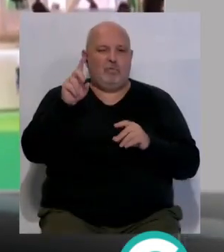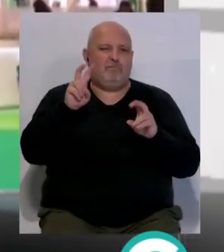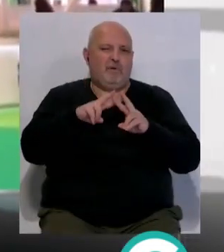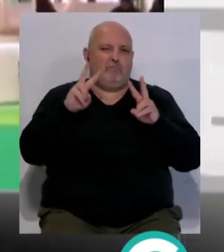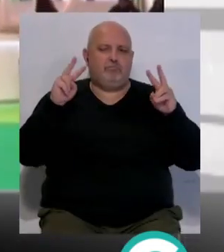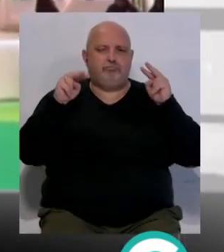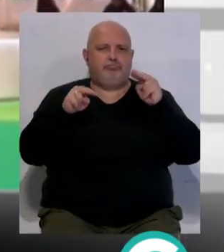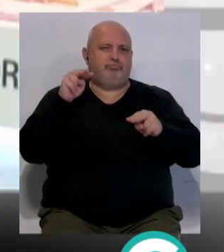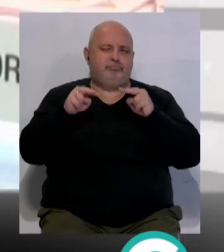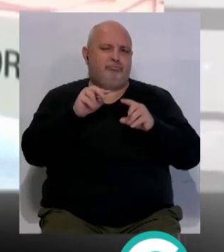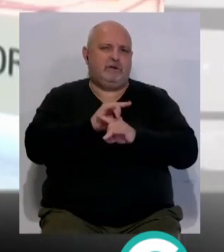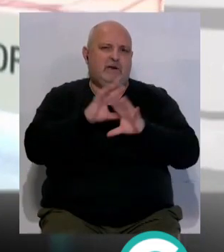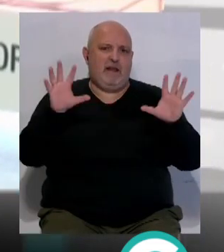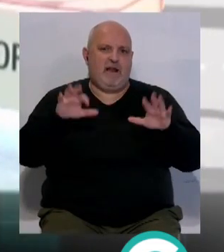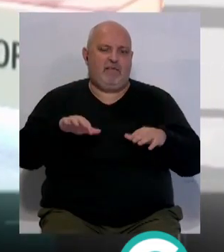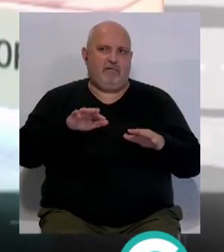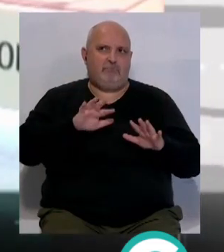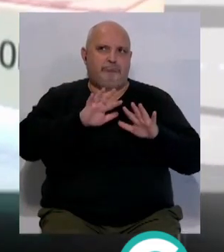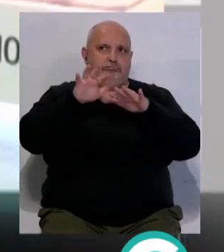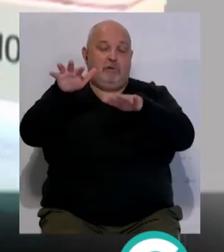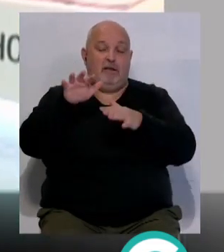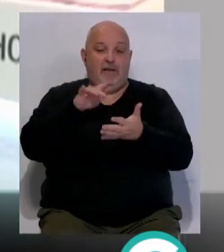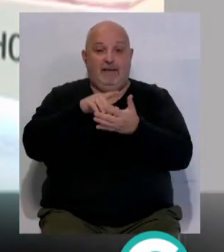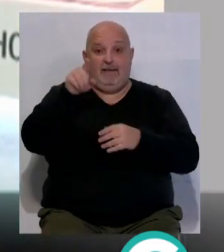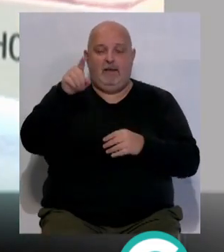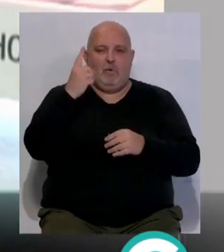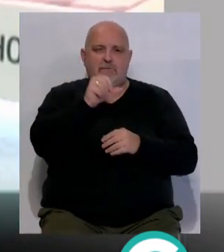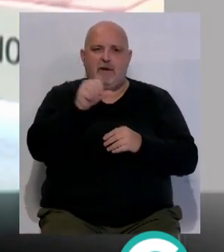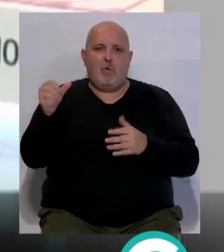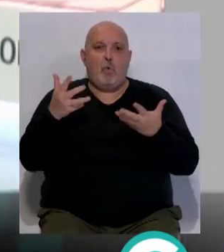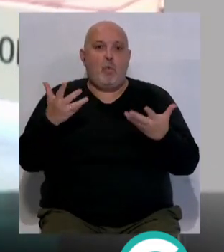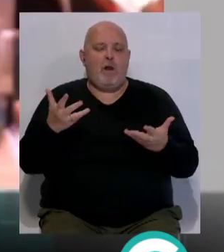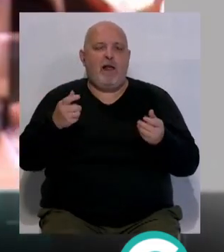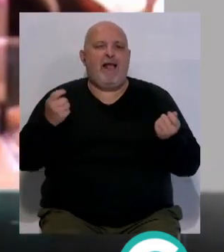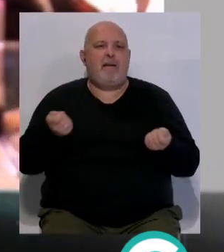imprescindible para para Cádiz y a una semana vista aún no sabemos Cuál será la campaña que se